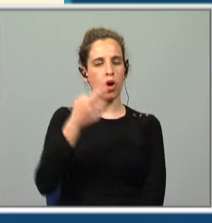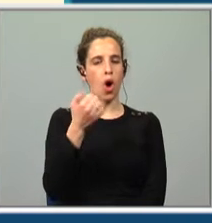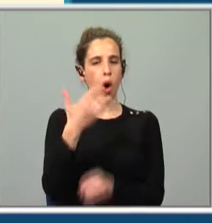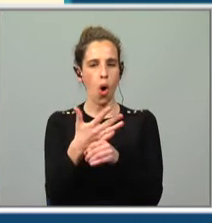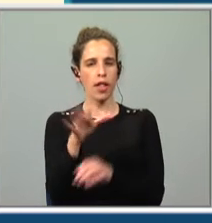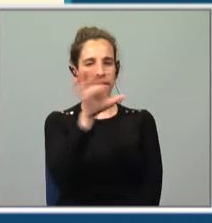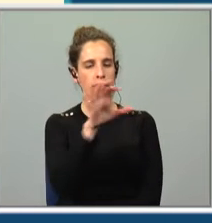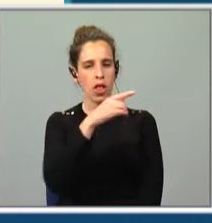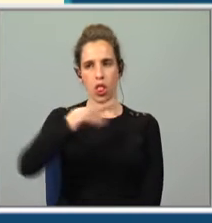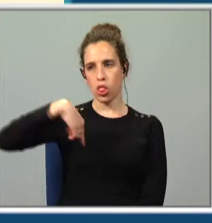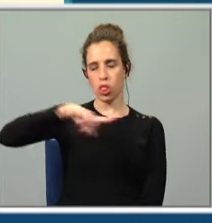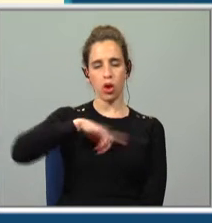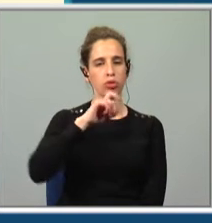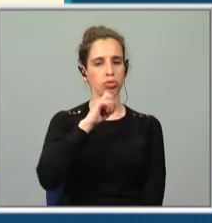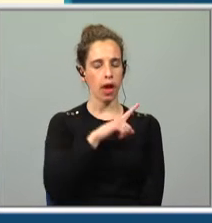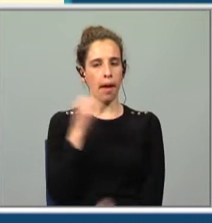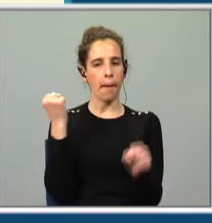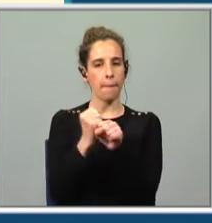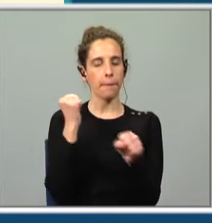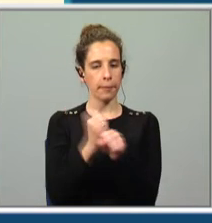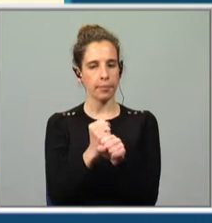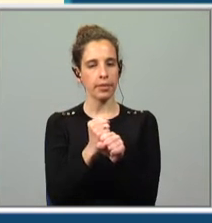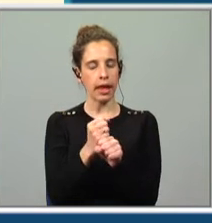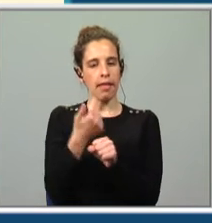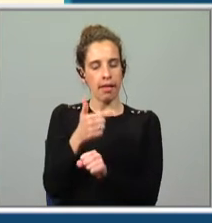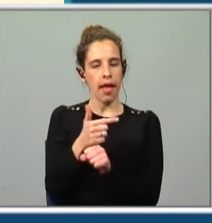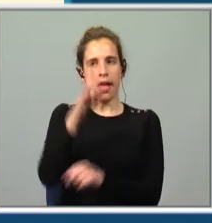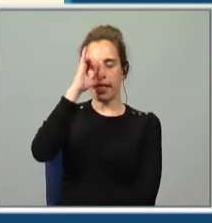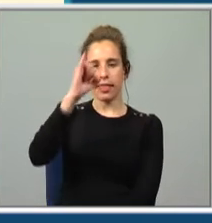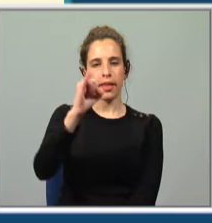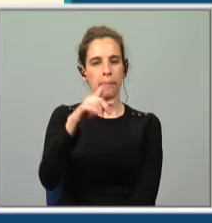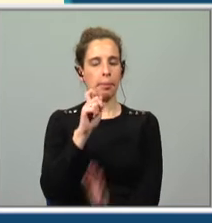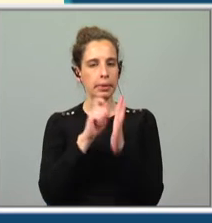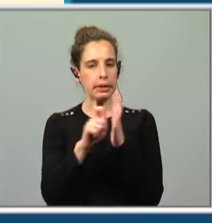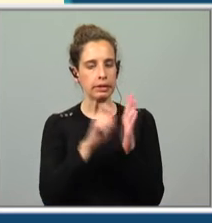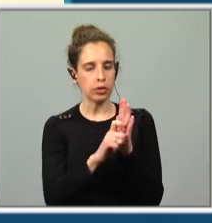outra forma de nós podermos trabalhar e termos ideias para escrever um texto 我們工作的另一種方式和有想法寫一篇文章